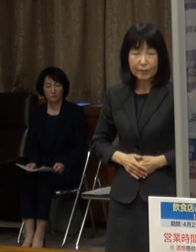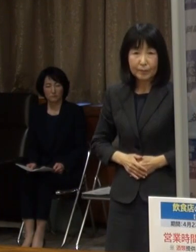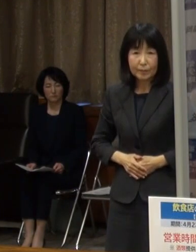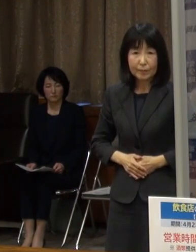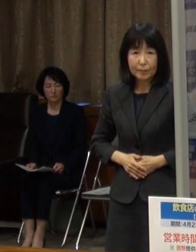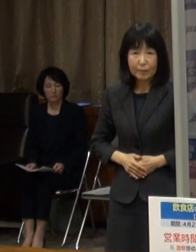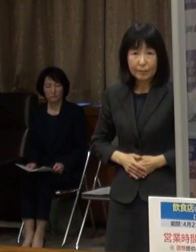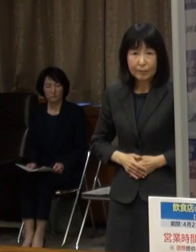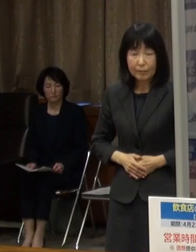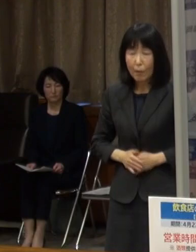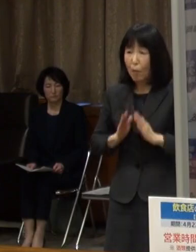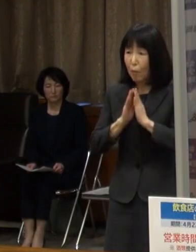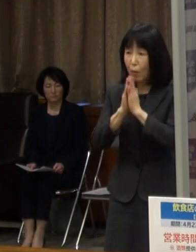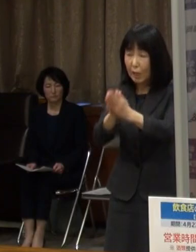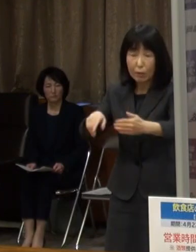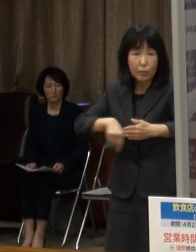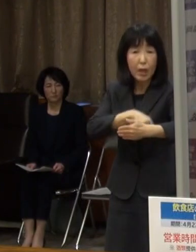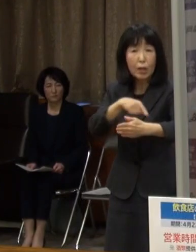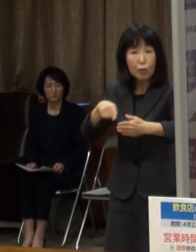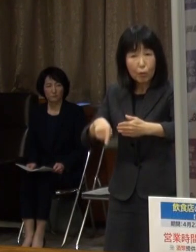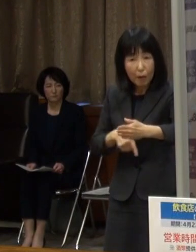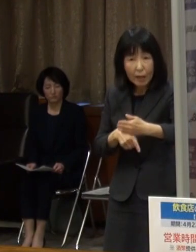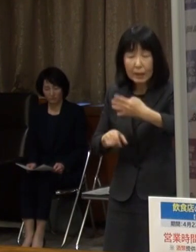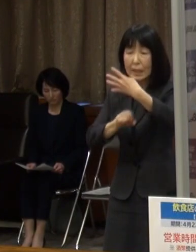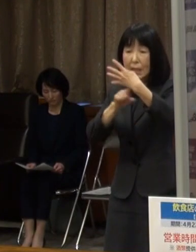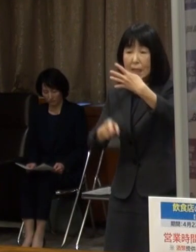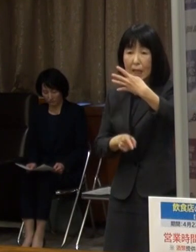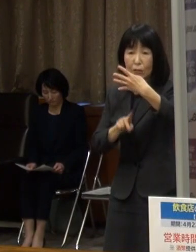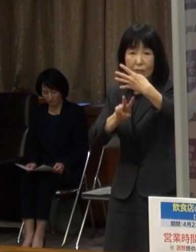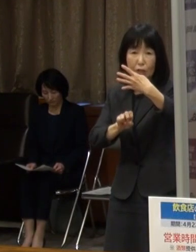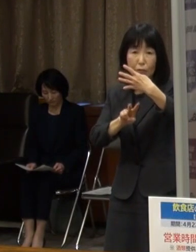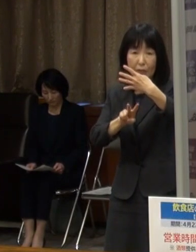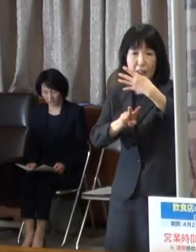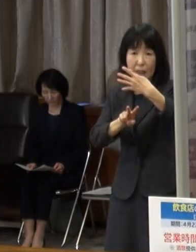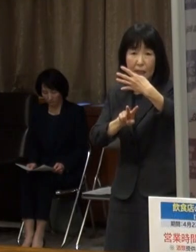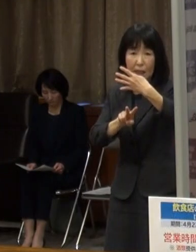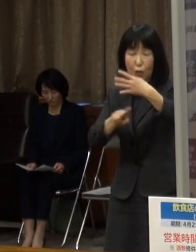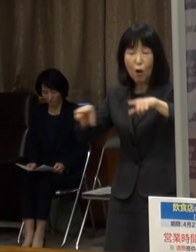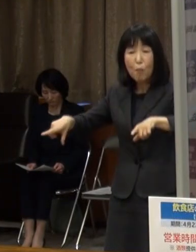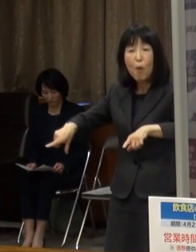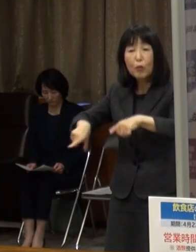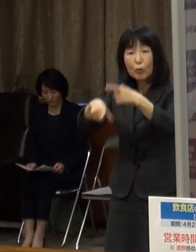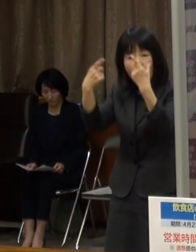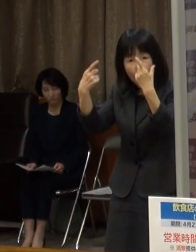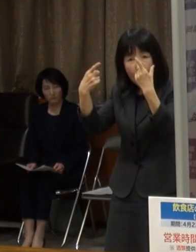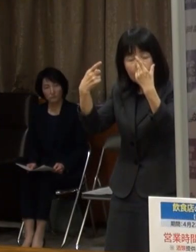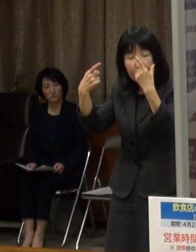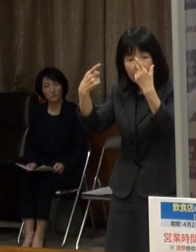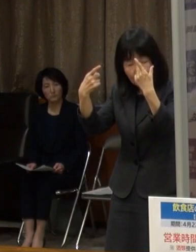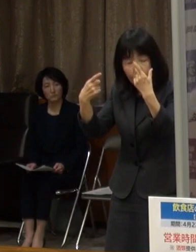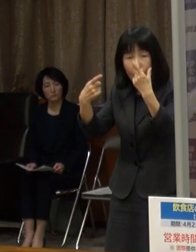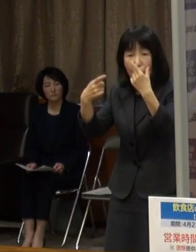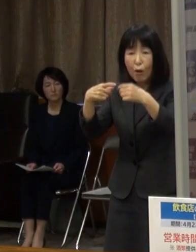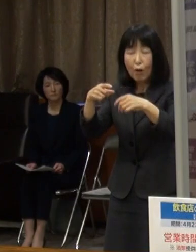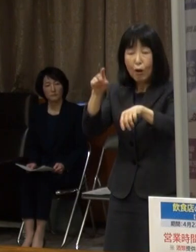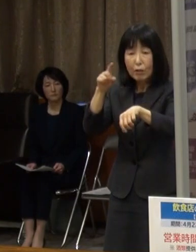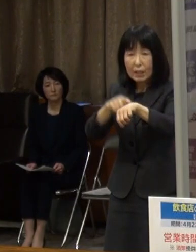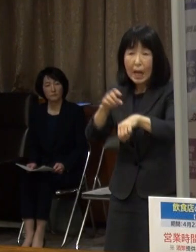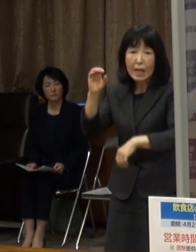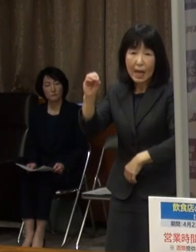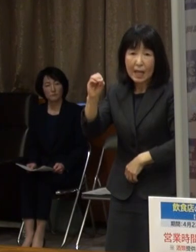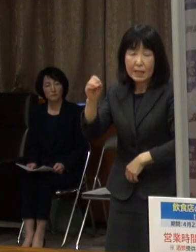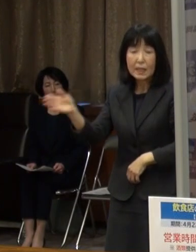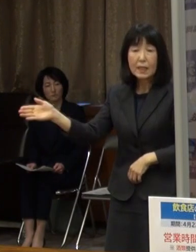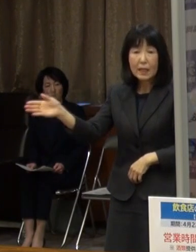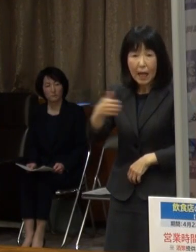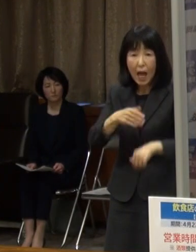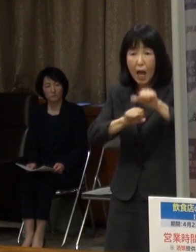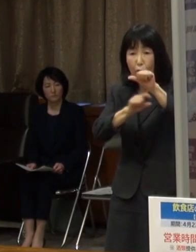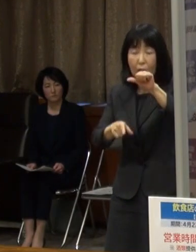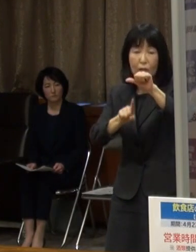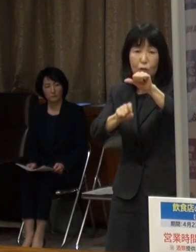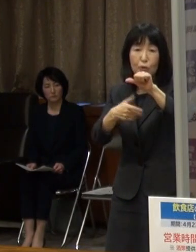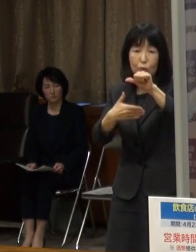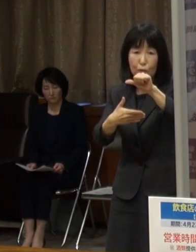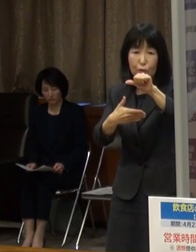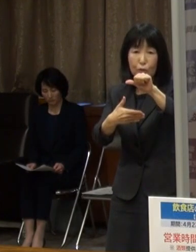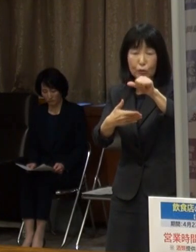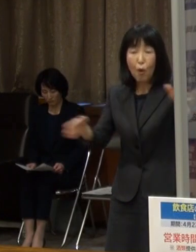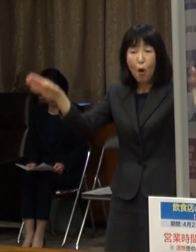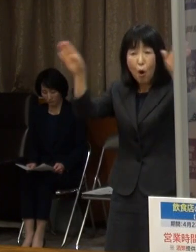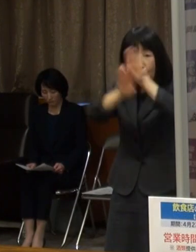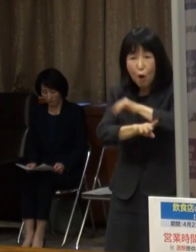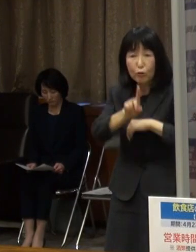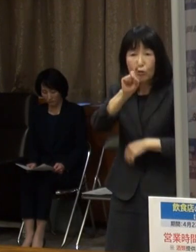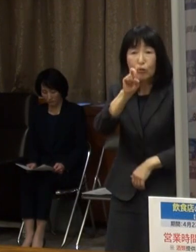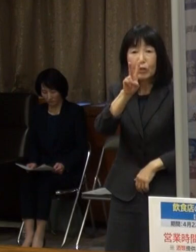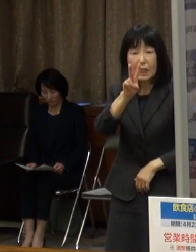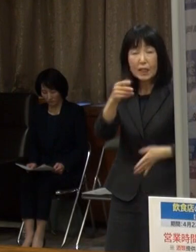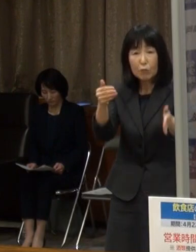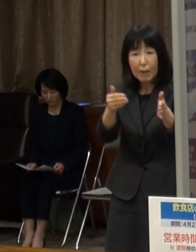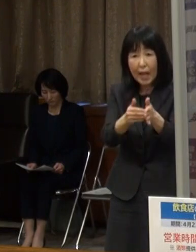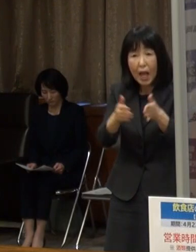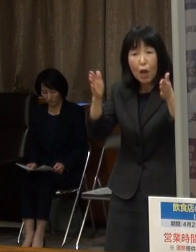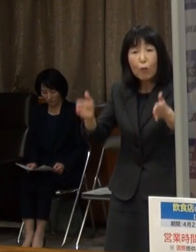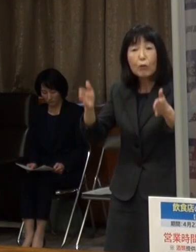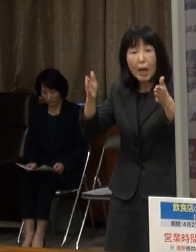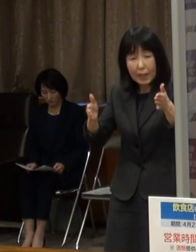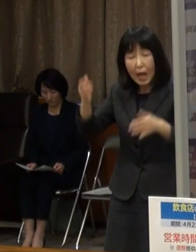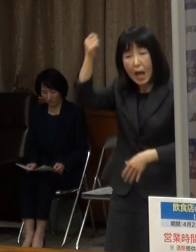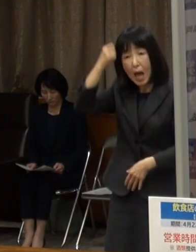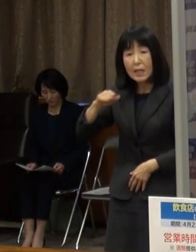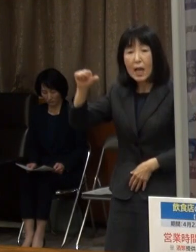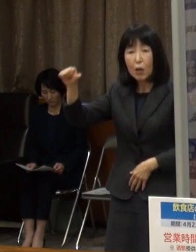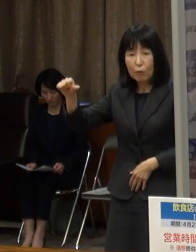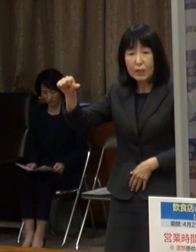要請ですが４月２２日木曜日の０時から５月１９日水曜日の２４時までの間 営業時間を５時から２１時まで